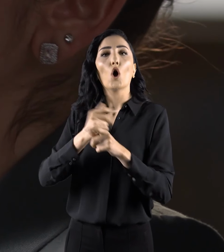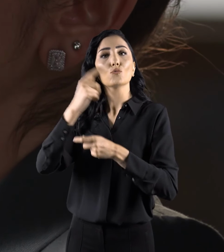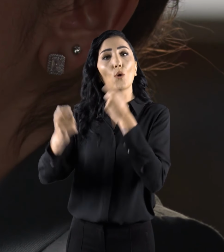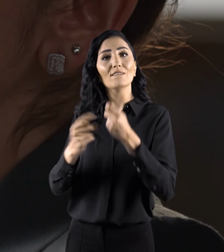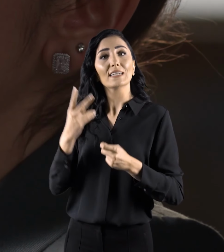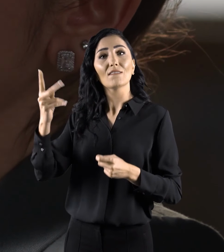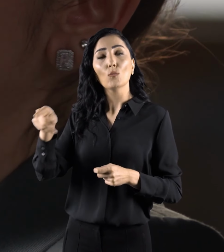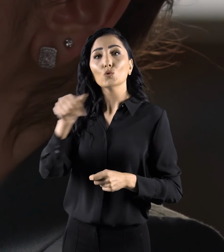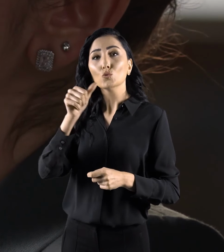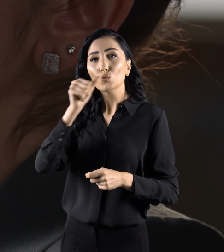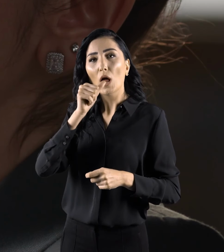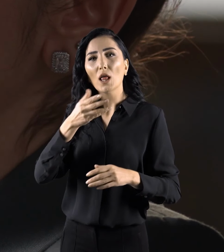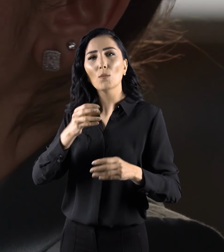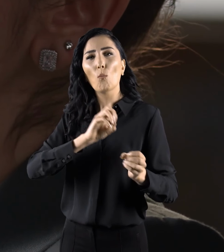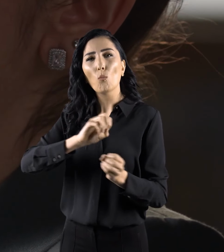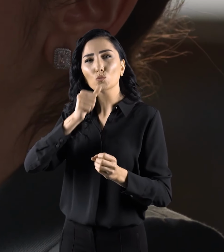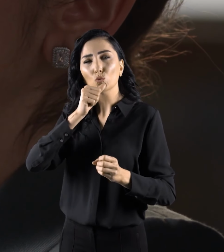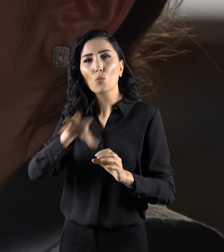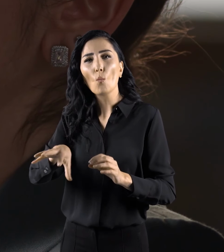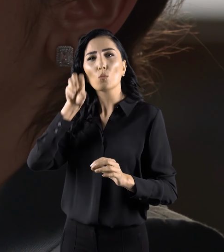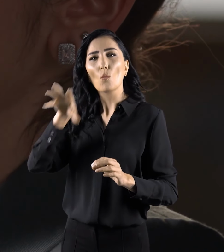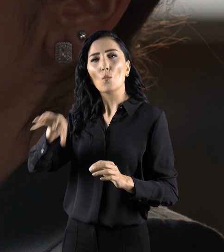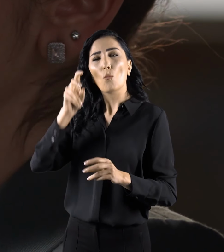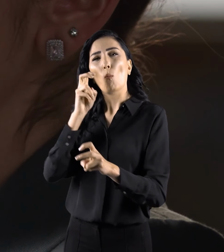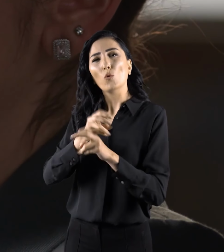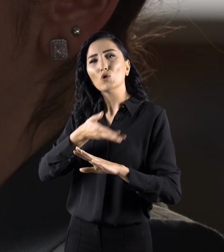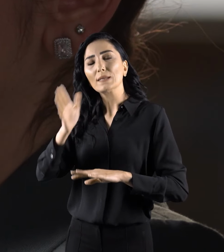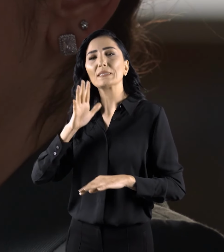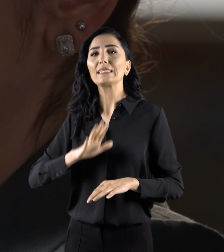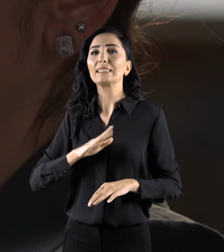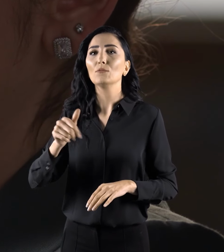yetkililer tarafından bu suların tahlillerinin yapılmasını isteyebiliriz.